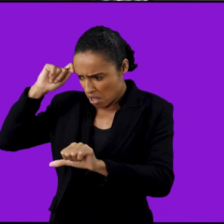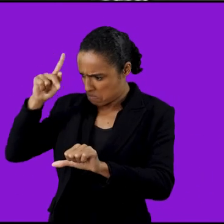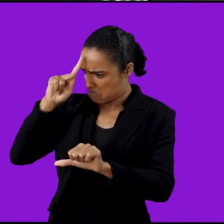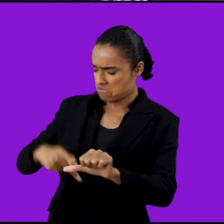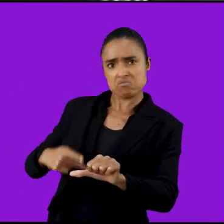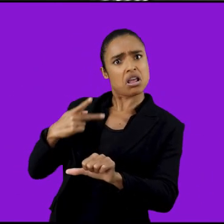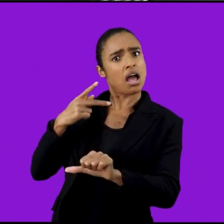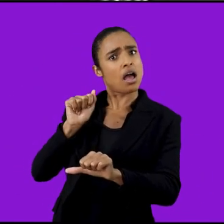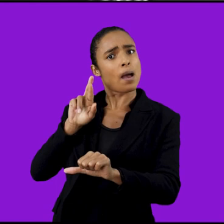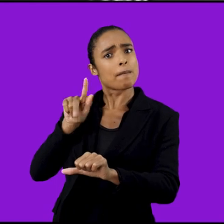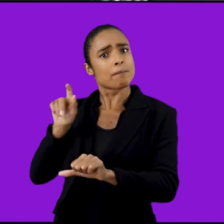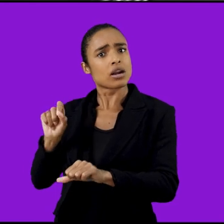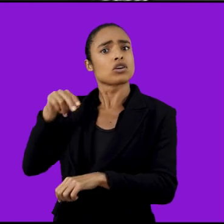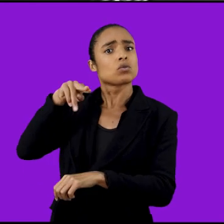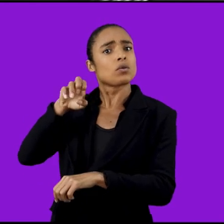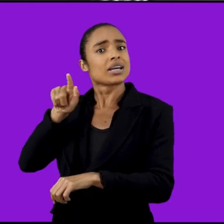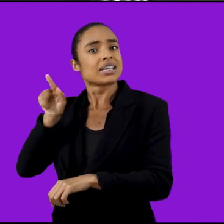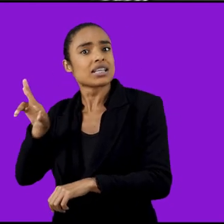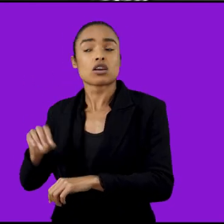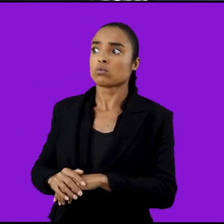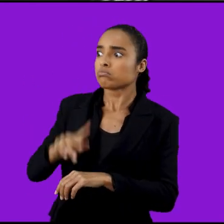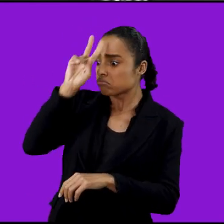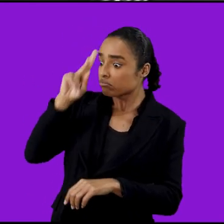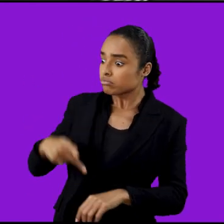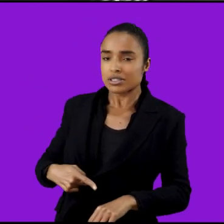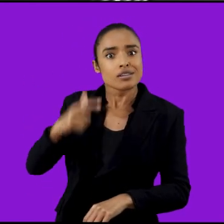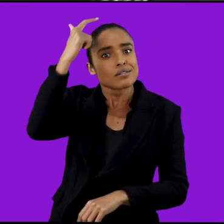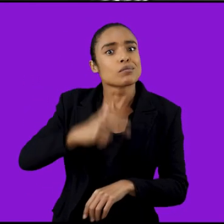como pardo, como negro. A gente, à medida que a gente se autodeclara, a gente começa